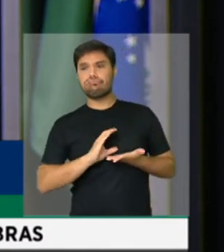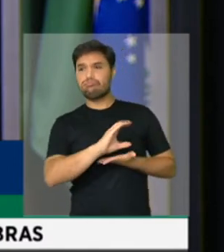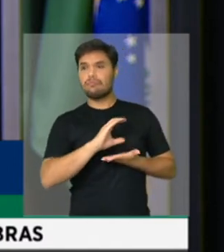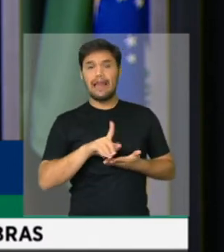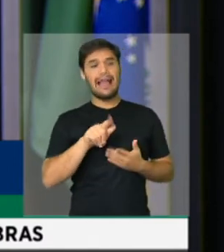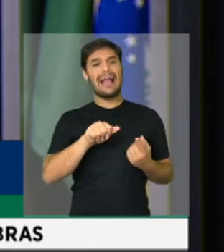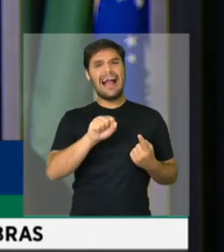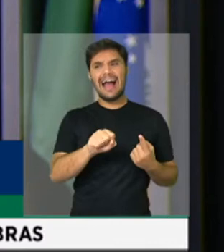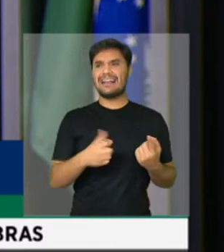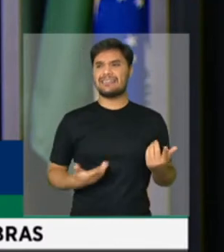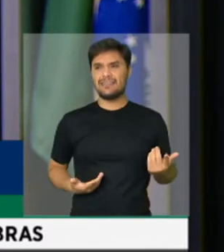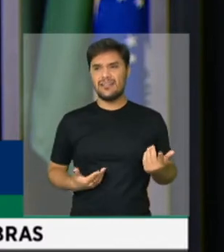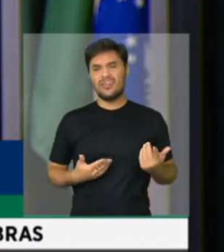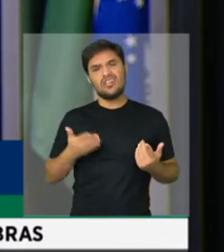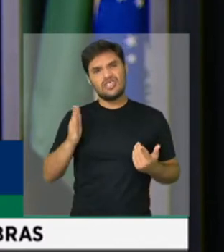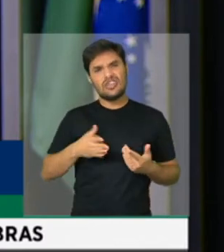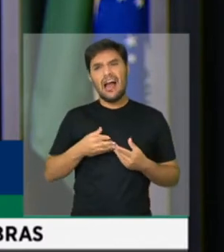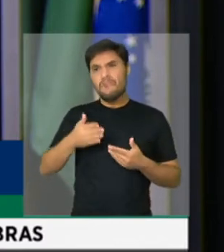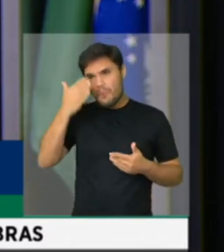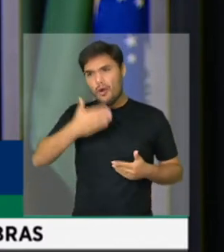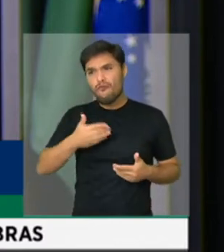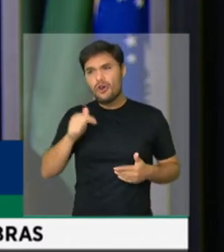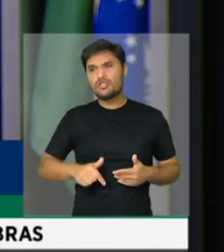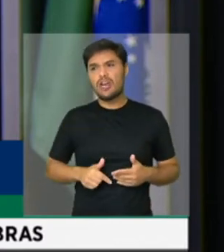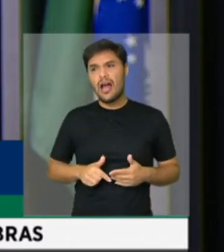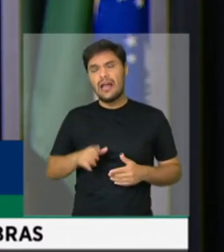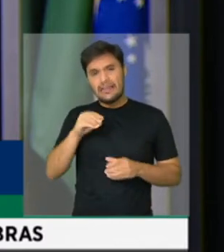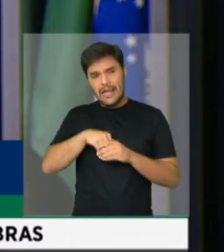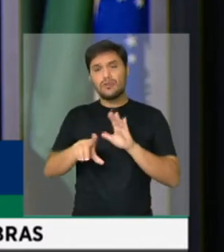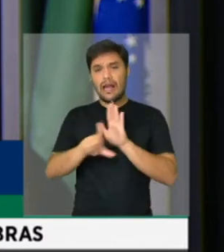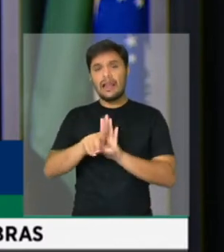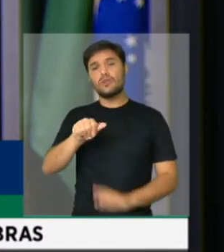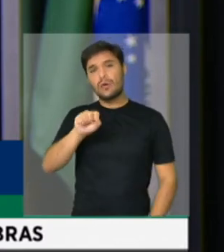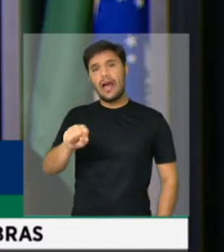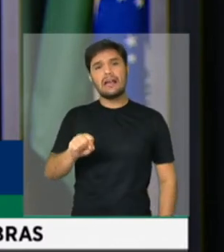MOMENTO NOVO QUE O MUNDO ESTÁ ABRAÇANDO AS ENERGIAS MÓ ESQUEÇAMOS E RETIRAMOS DO ORÇAMENTO, DO PLANEJAMENTO